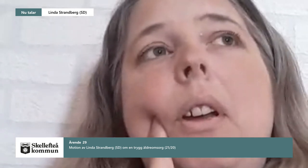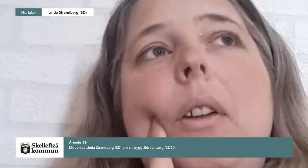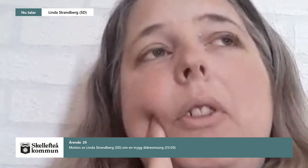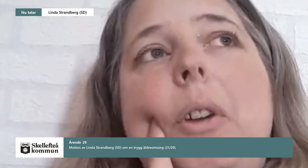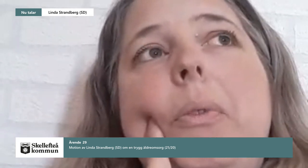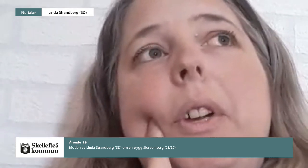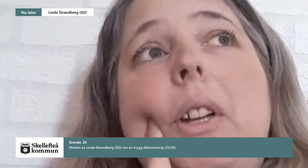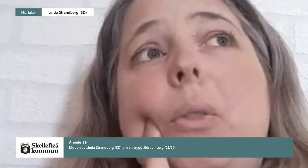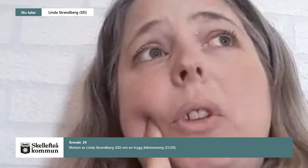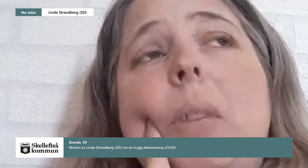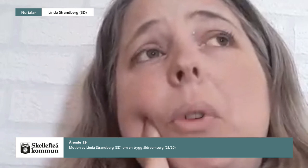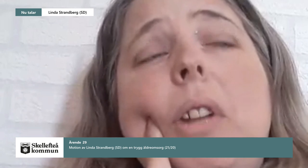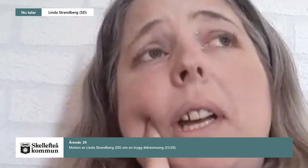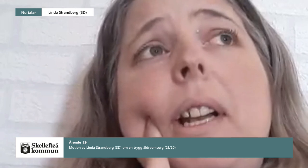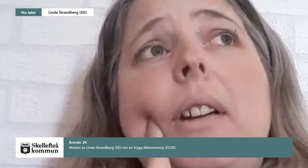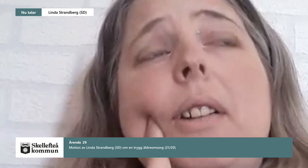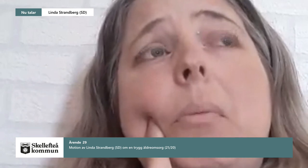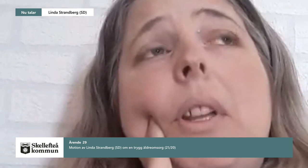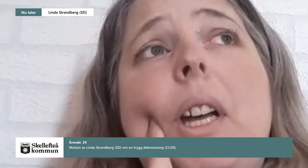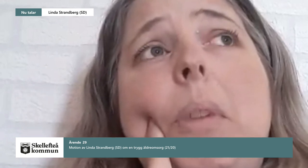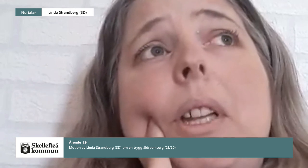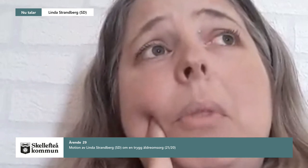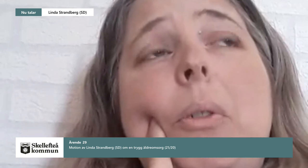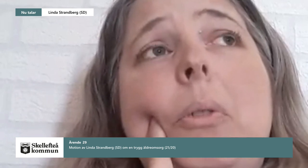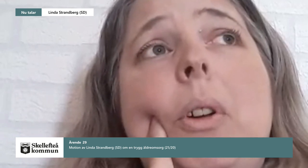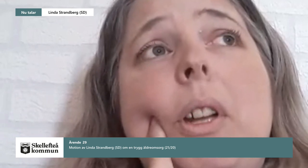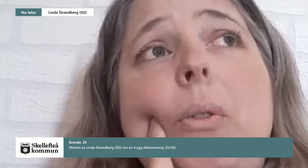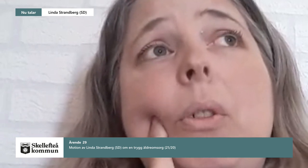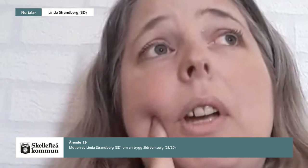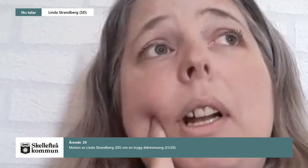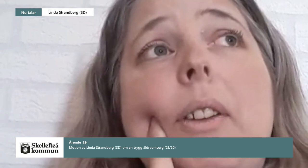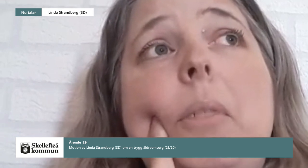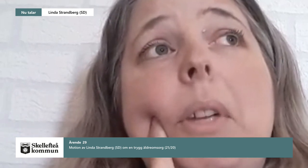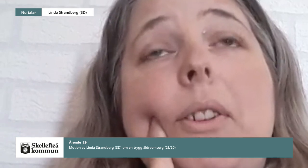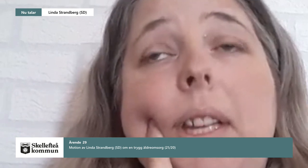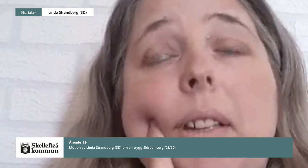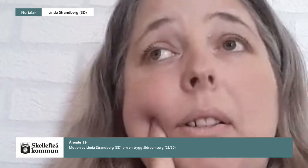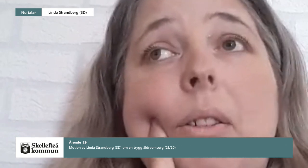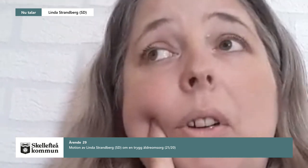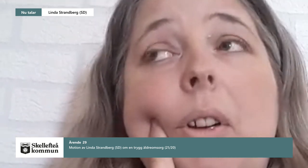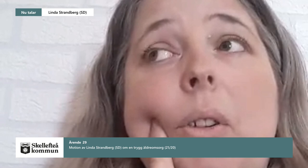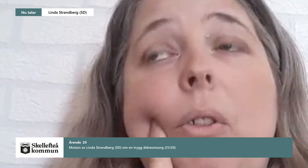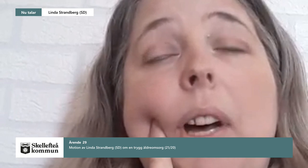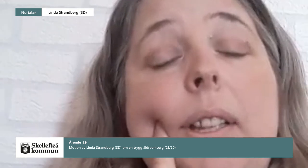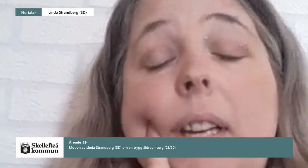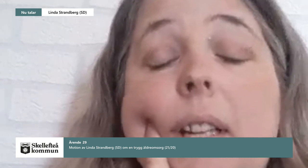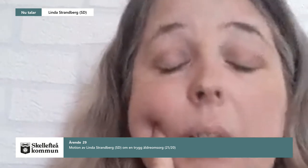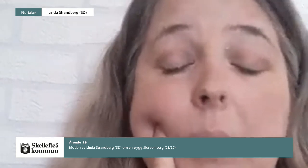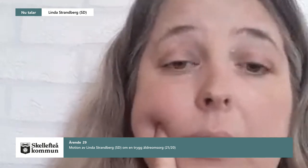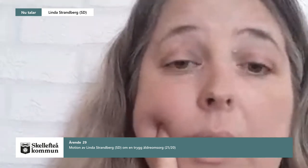Dom för ett narkotikabrott heller ska man arbeta med de som har narkotikaklassad medicin Att hantera den medicinen